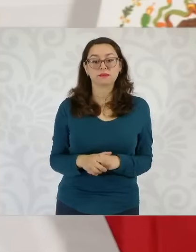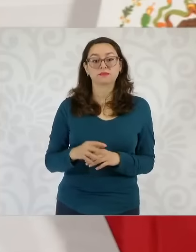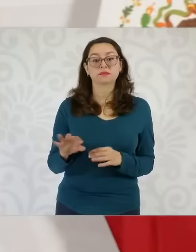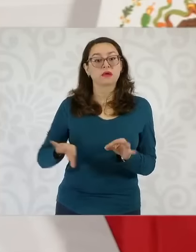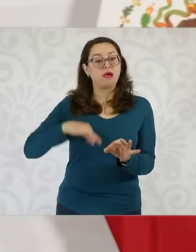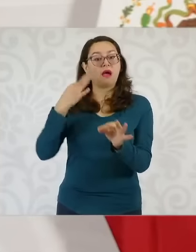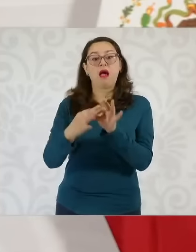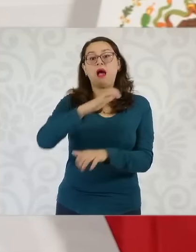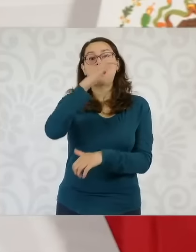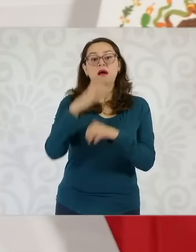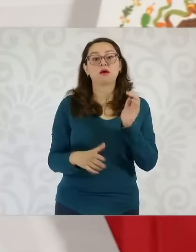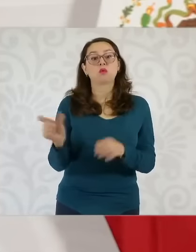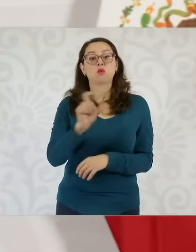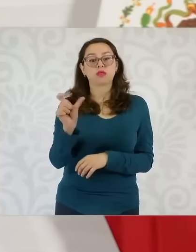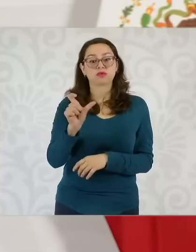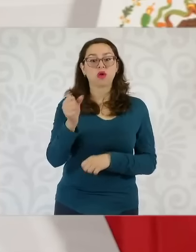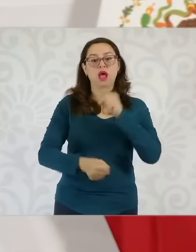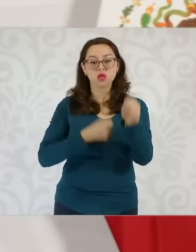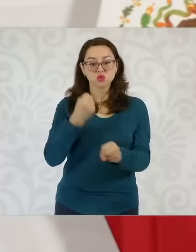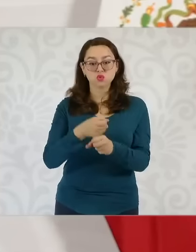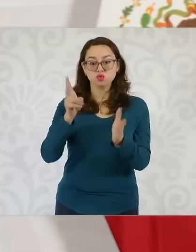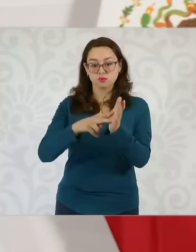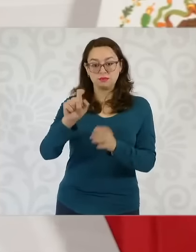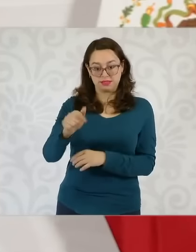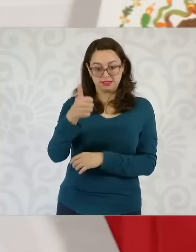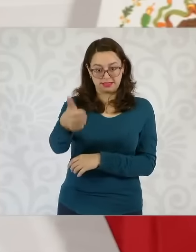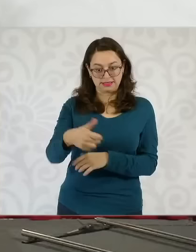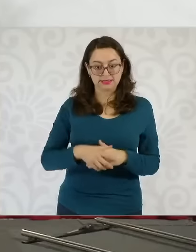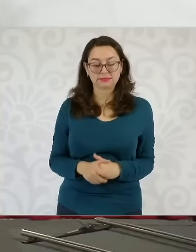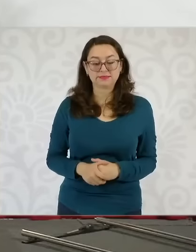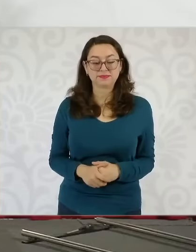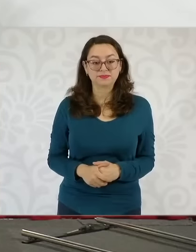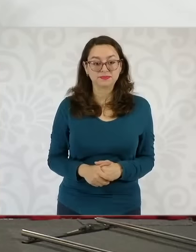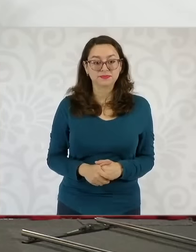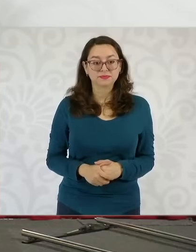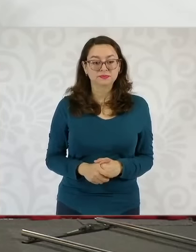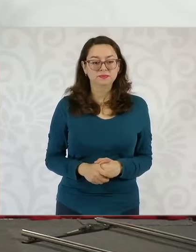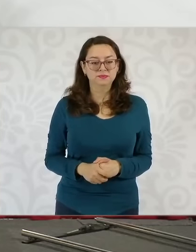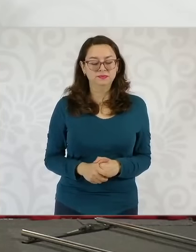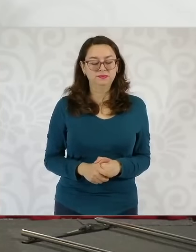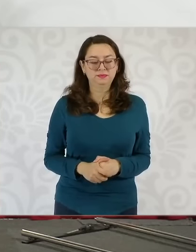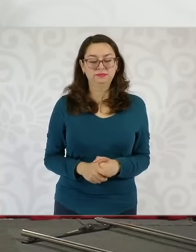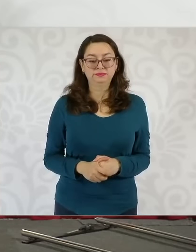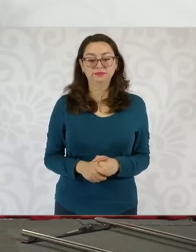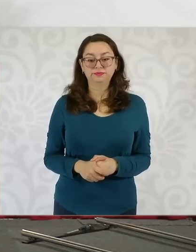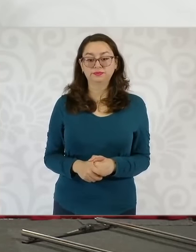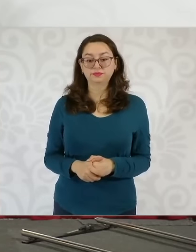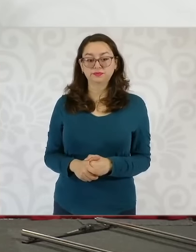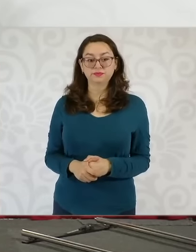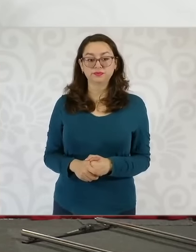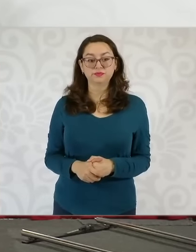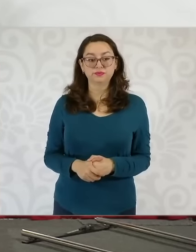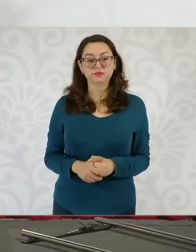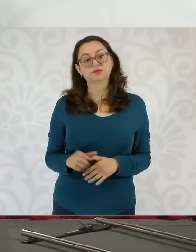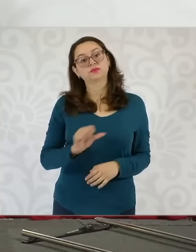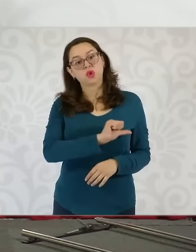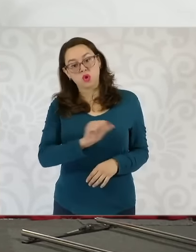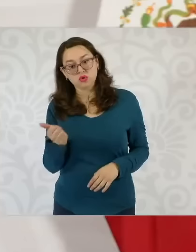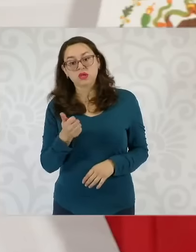para el último trimestre del año 2026 la siguiente por favor la línea es la línea más larga de todos